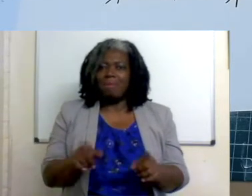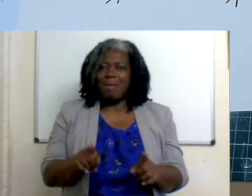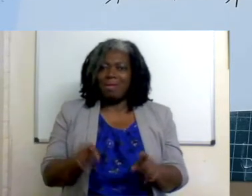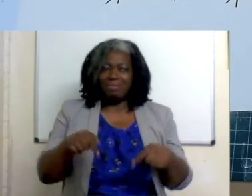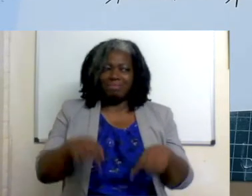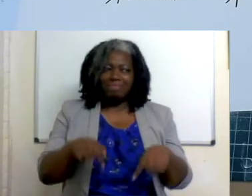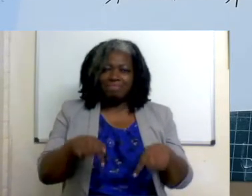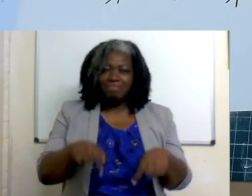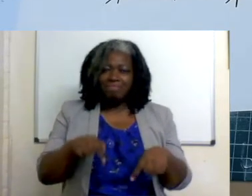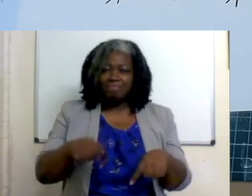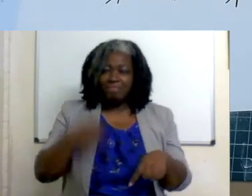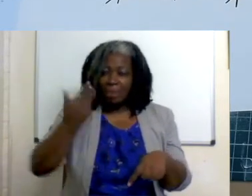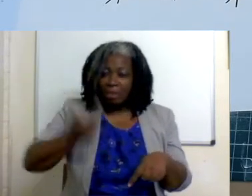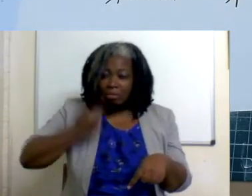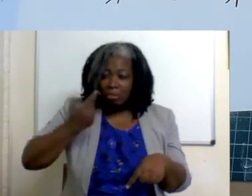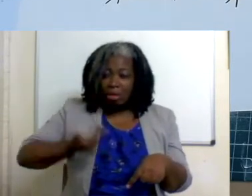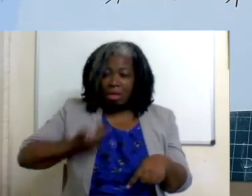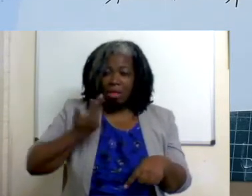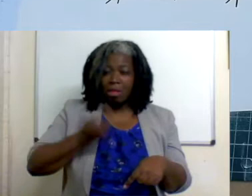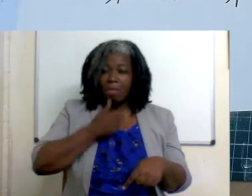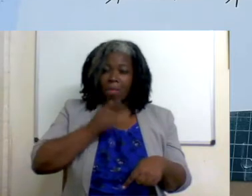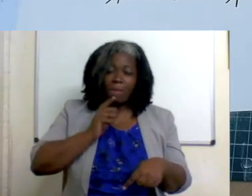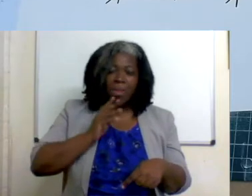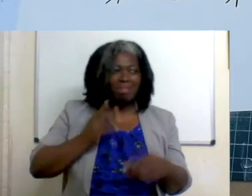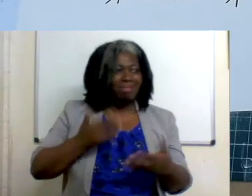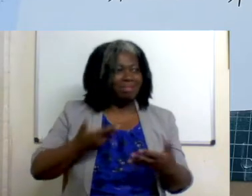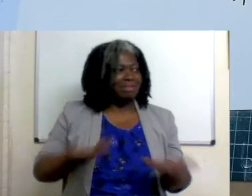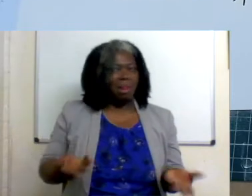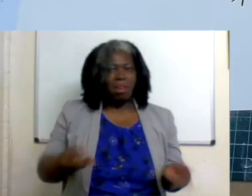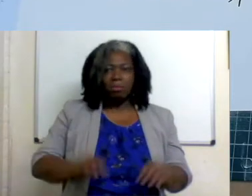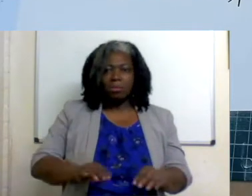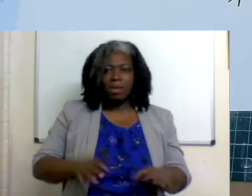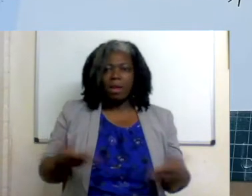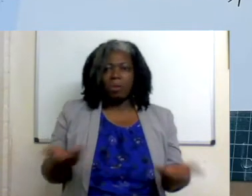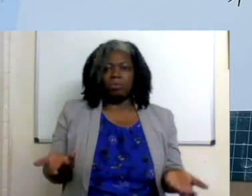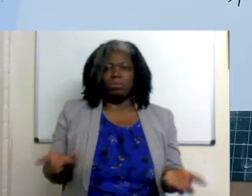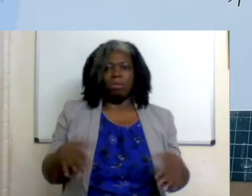se hodne lidi prochazi kazdy den, protoze jsou docasne bez prace,